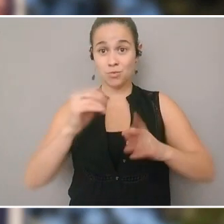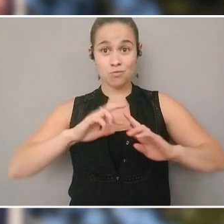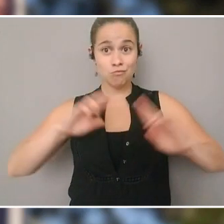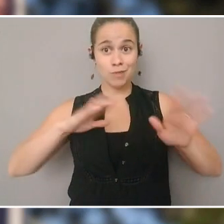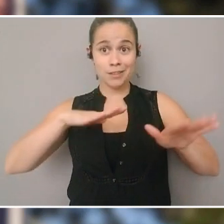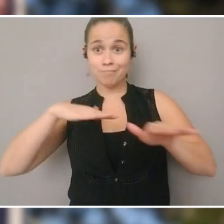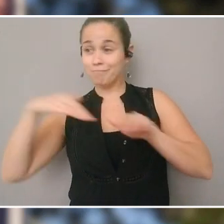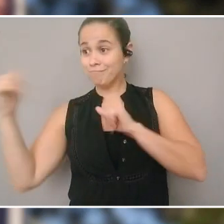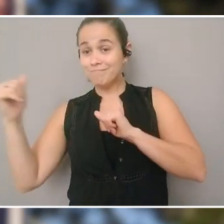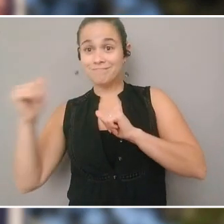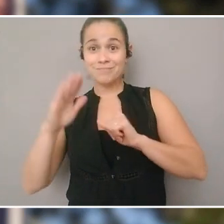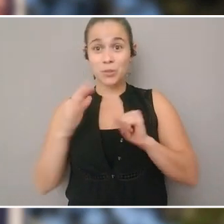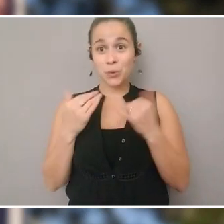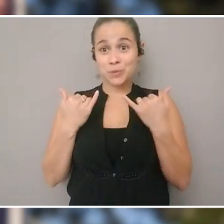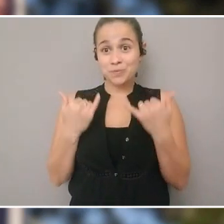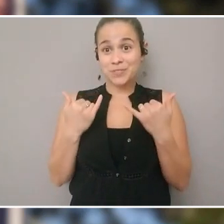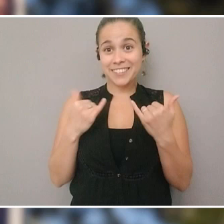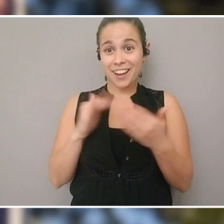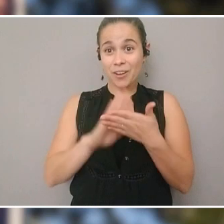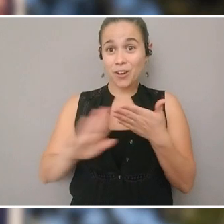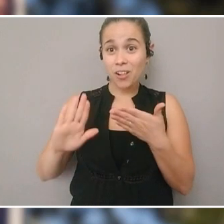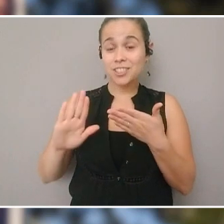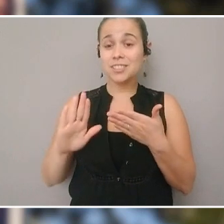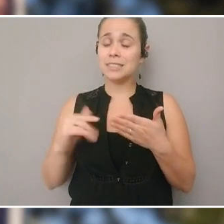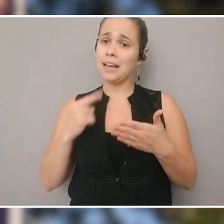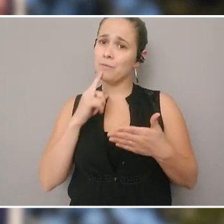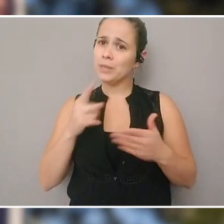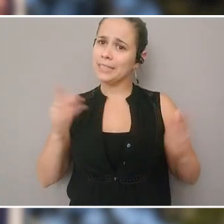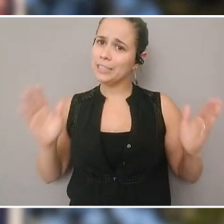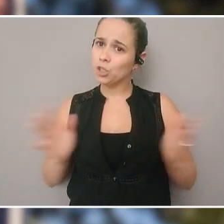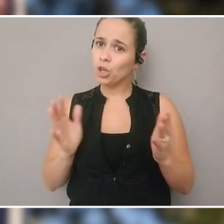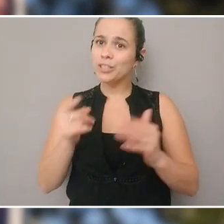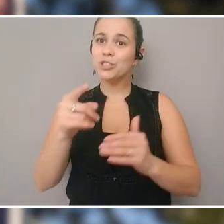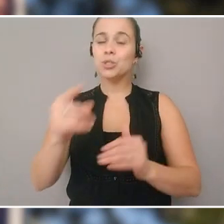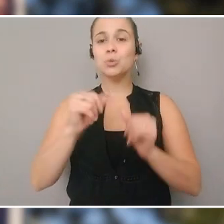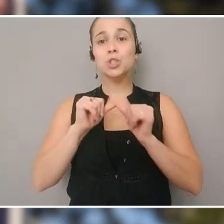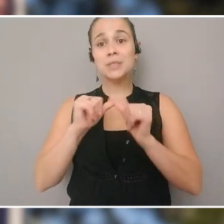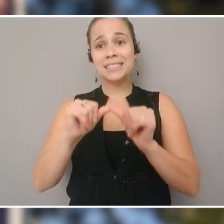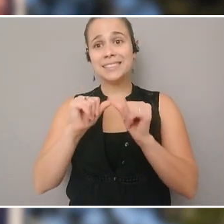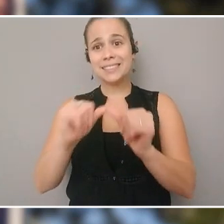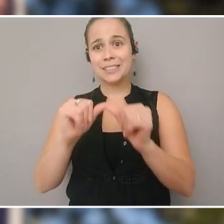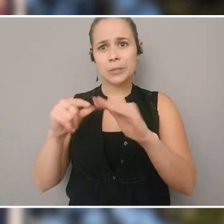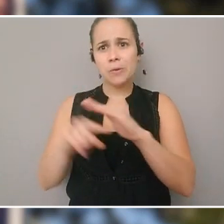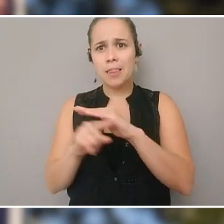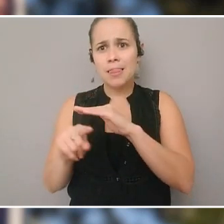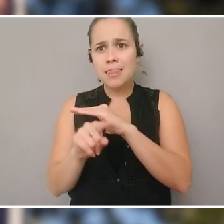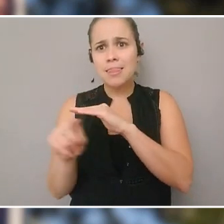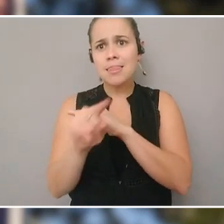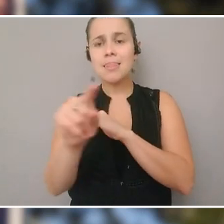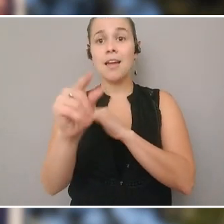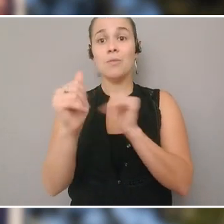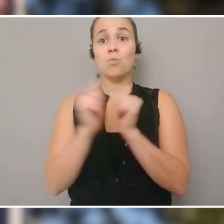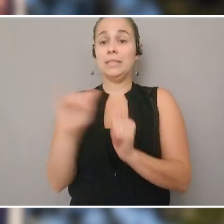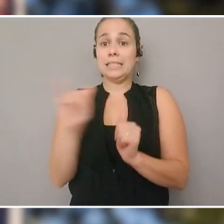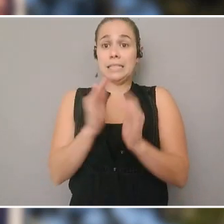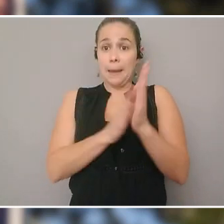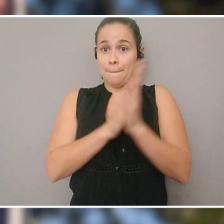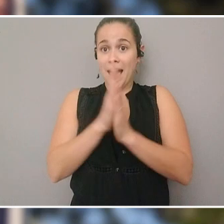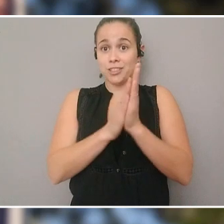respectivas colegios, les animo a continuar navegando con la misma